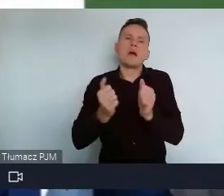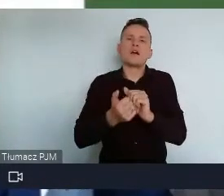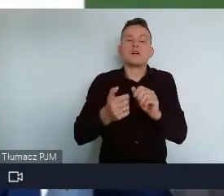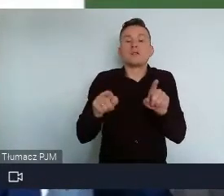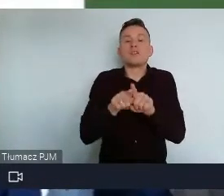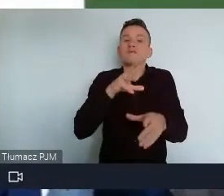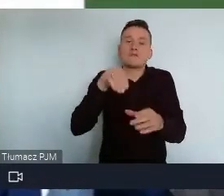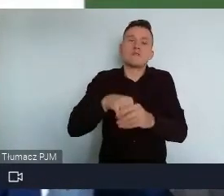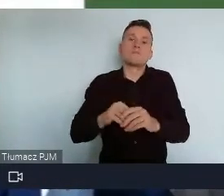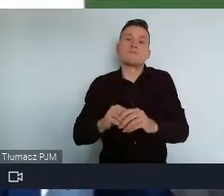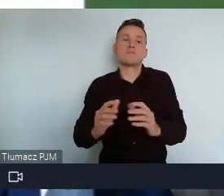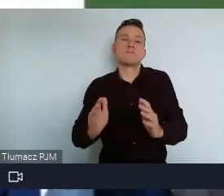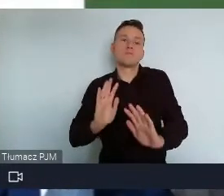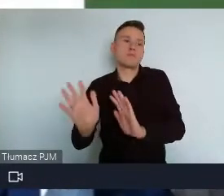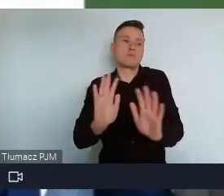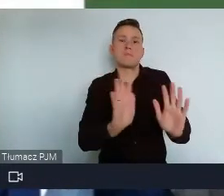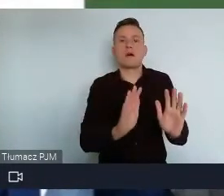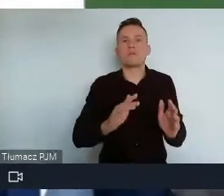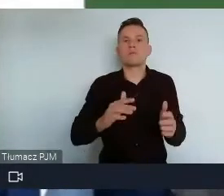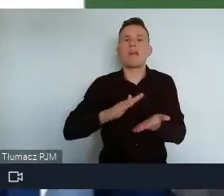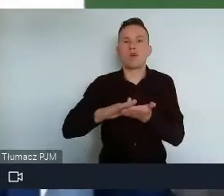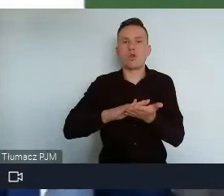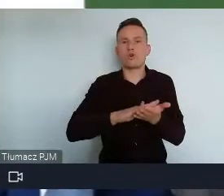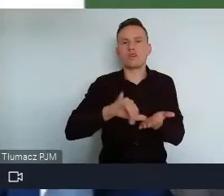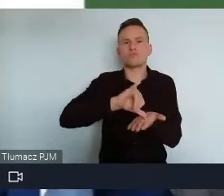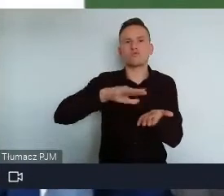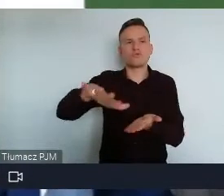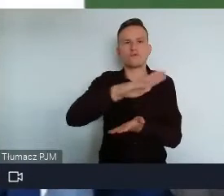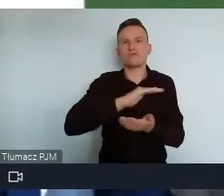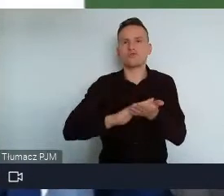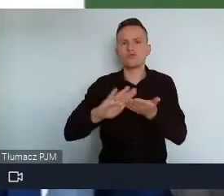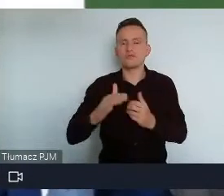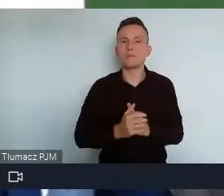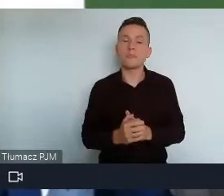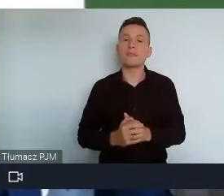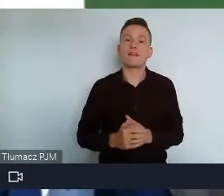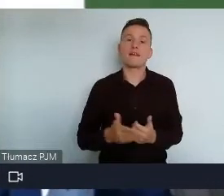Tak więc proszę państwa, ze swojej strony serdecznie dziękuję za uwagę.